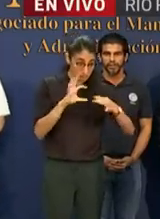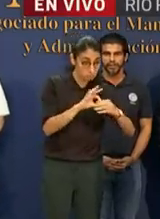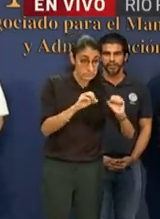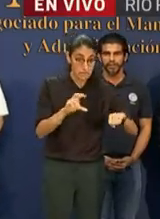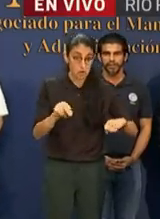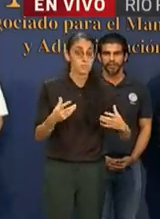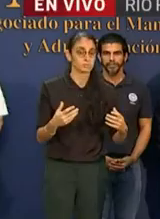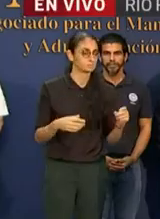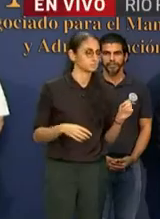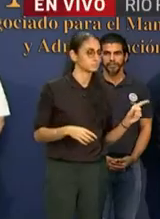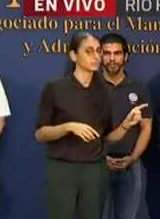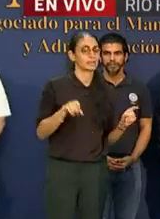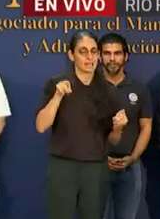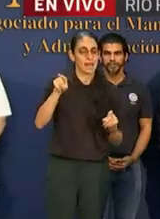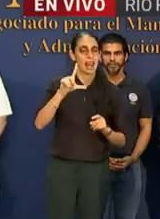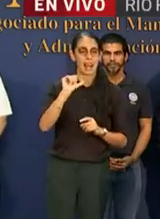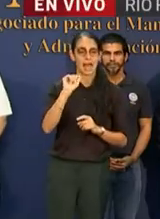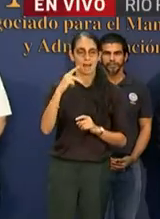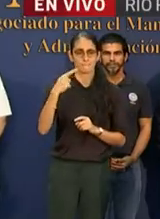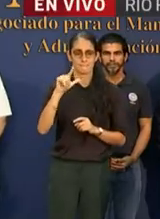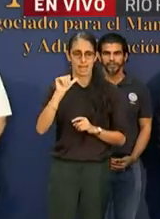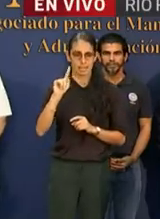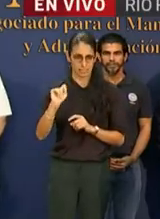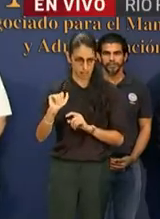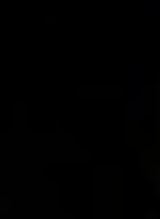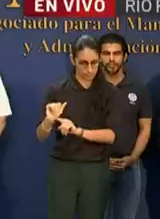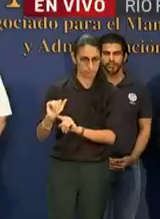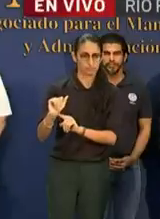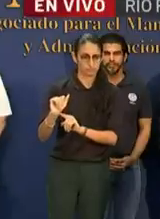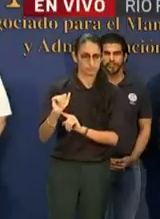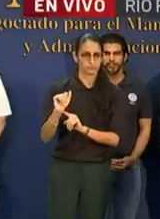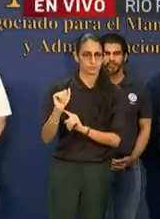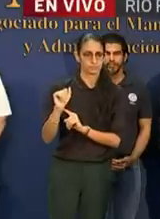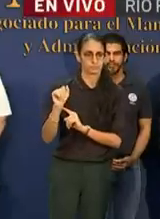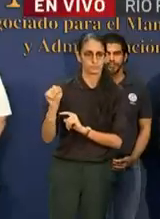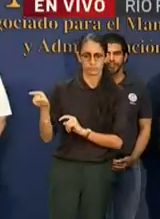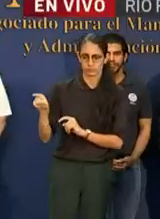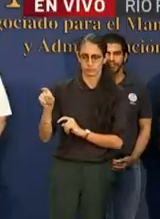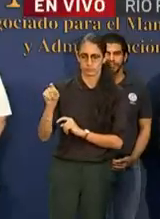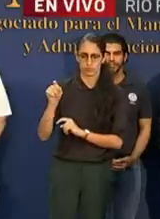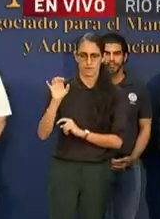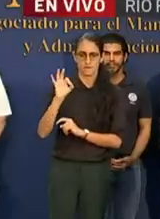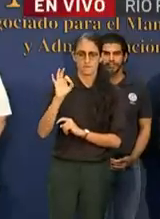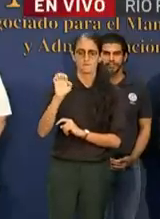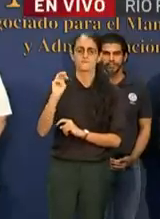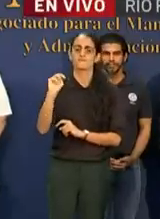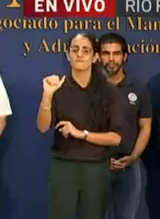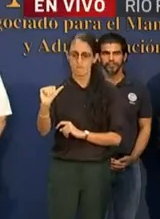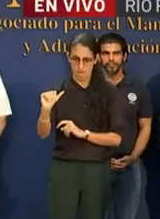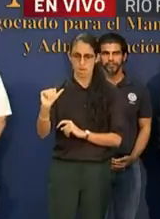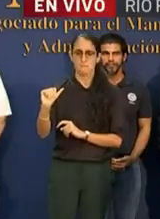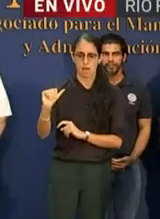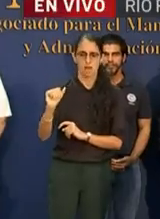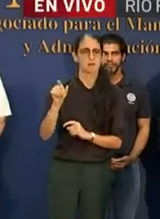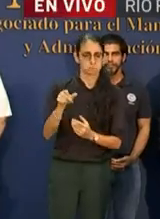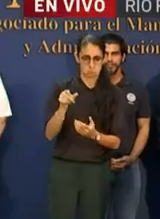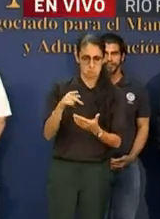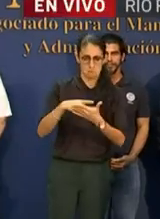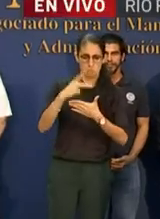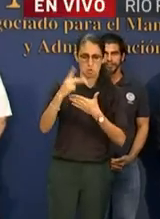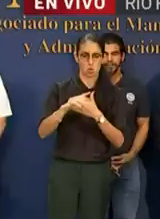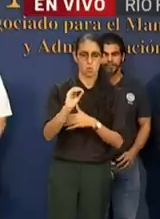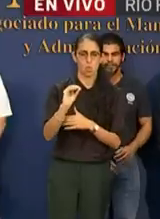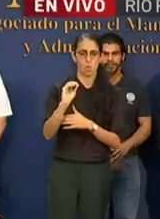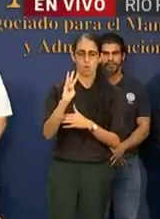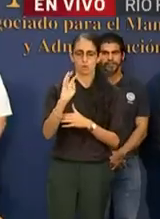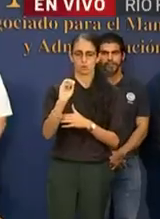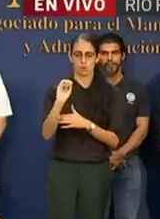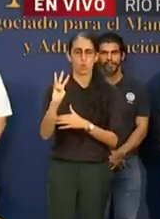VARIOS PUEBLOS COMO LA PLATA.